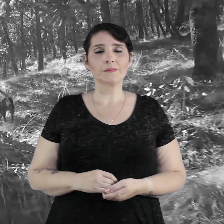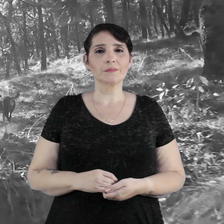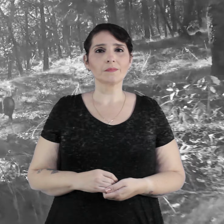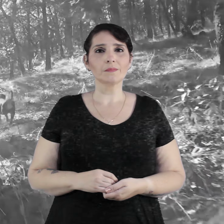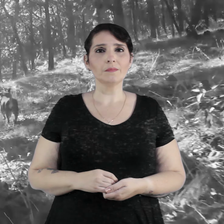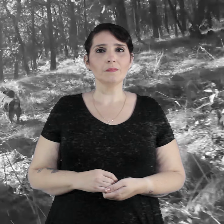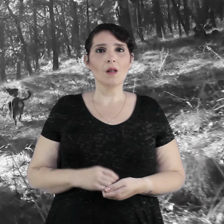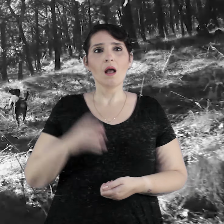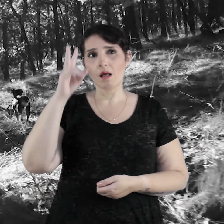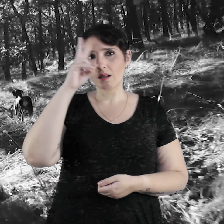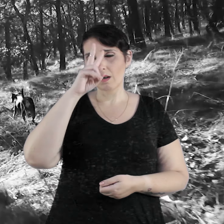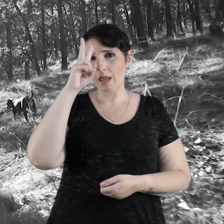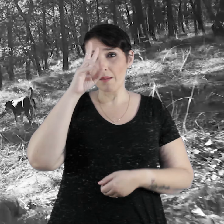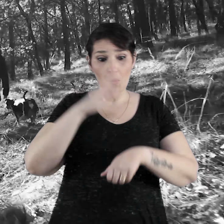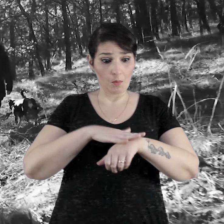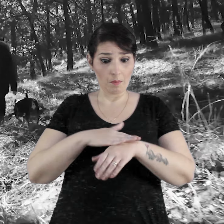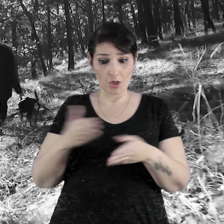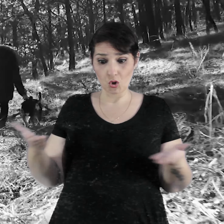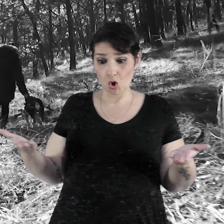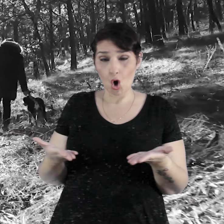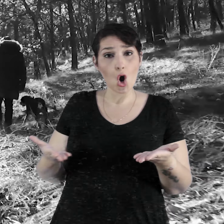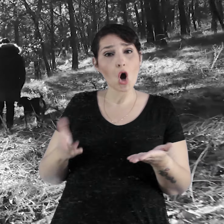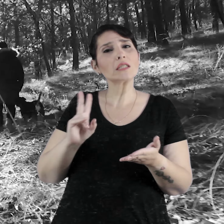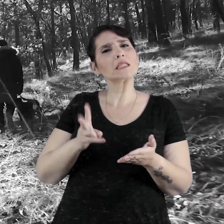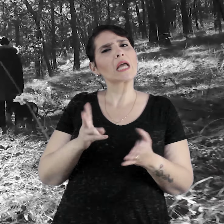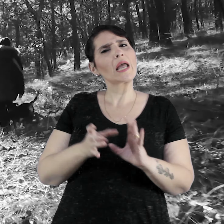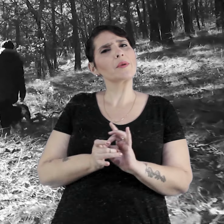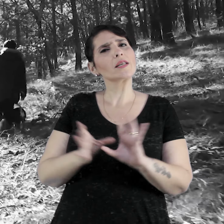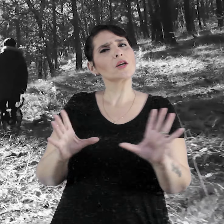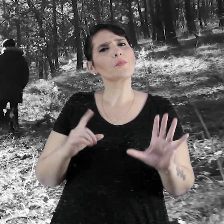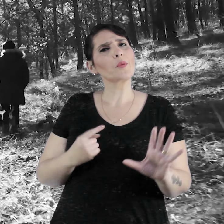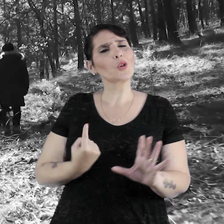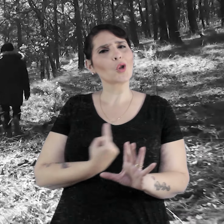Nos lembra que o momento presente está sempre disponível para nós.